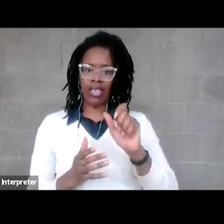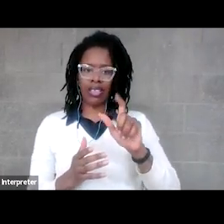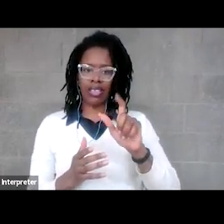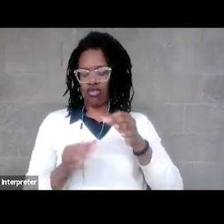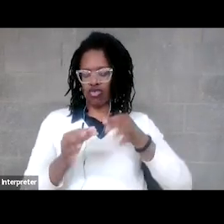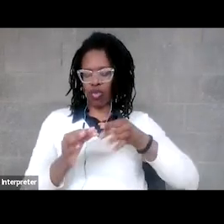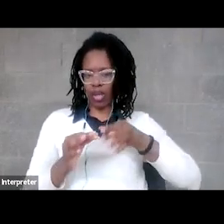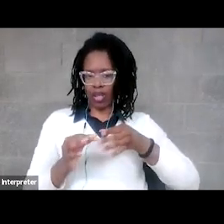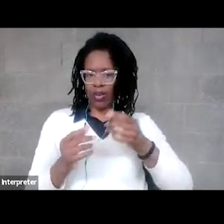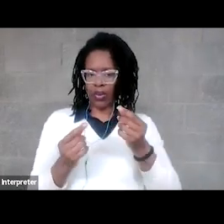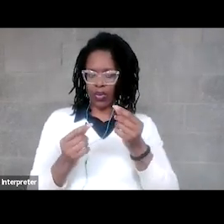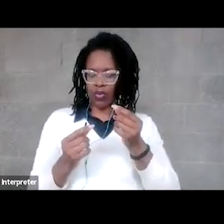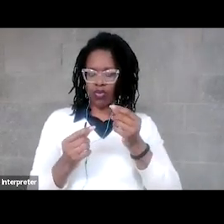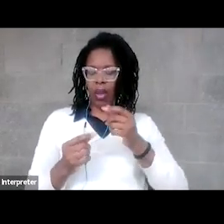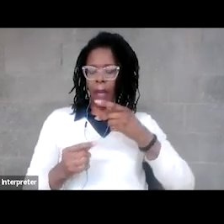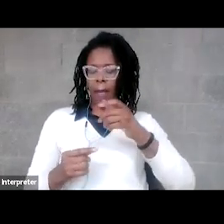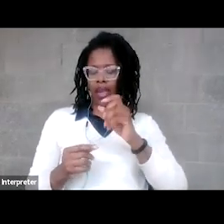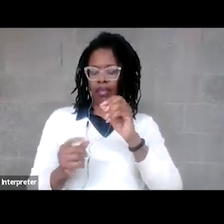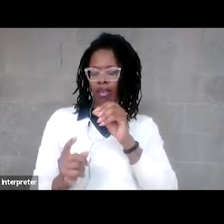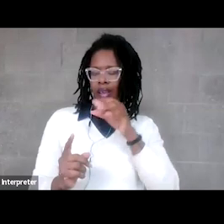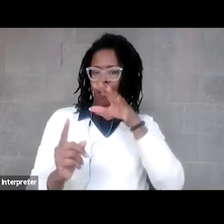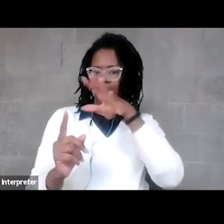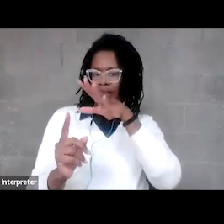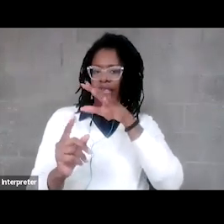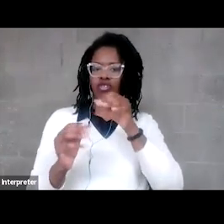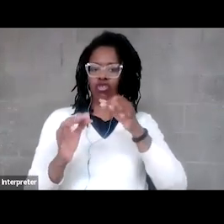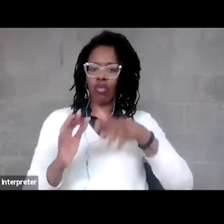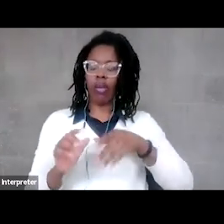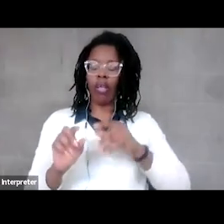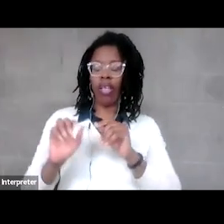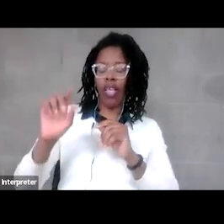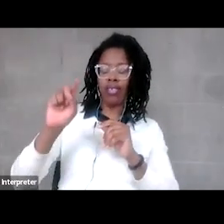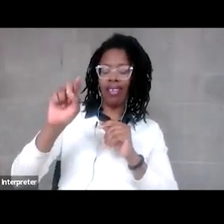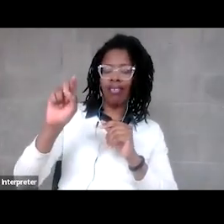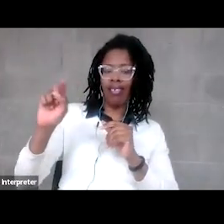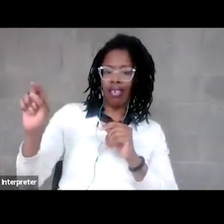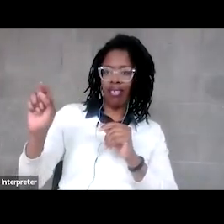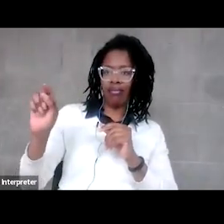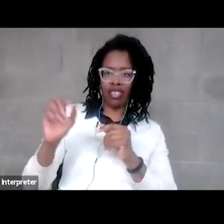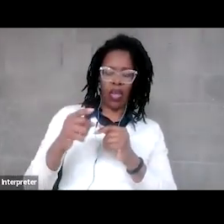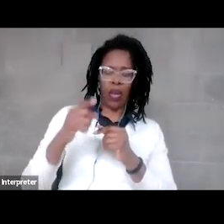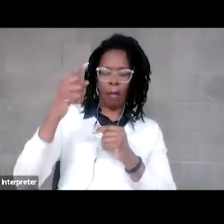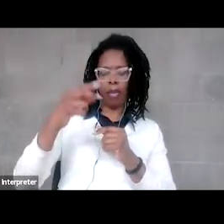pueden fijar el video del intérprete seleccionando los tres puntos en la esquina superior derecha de su video,